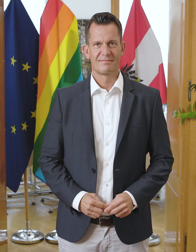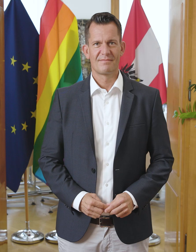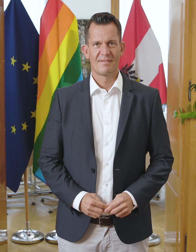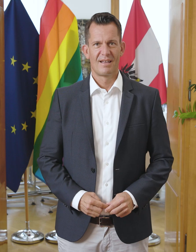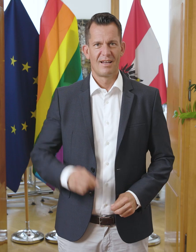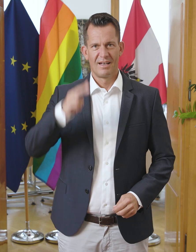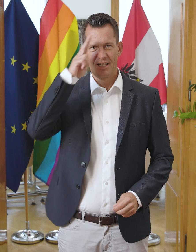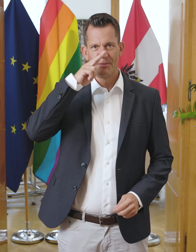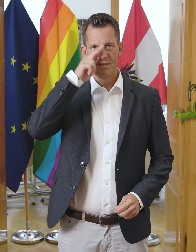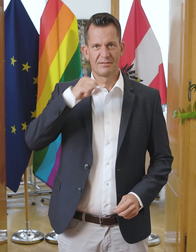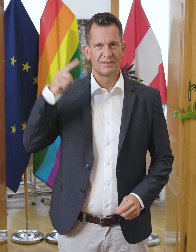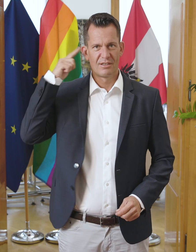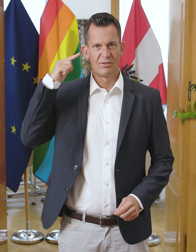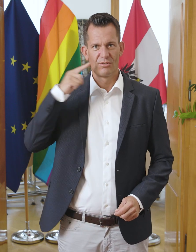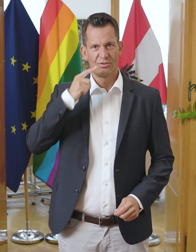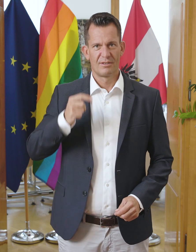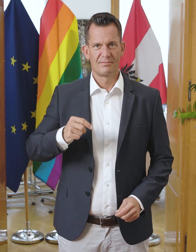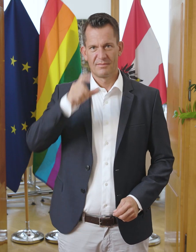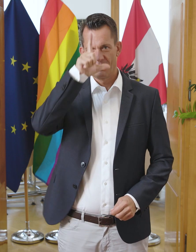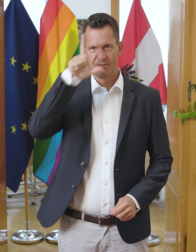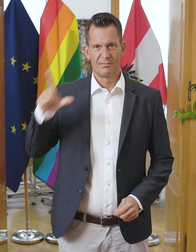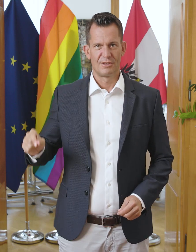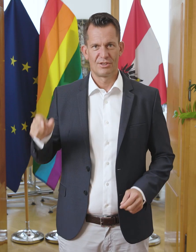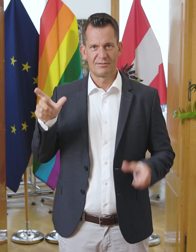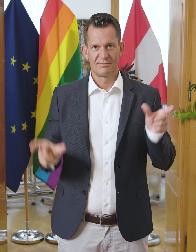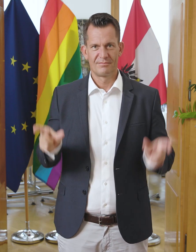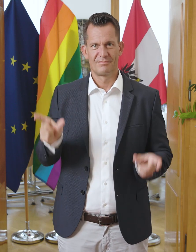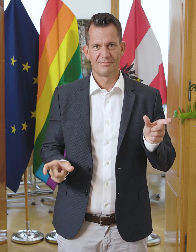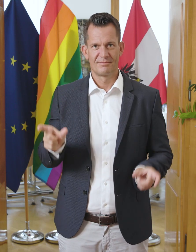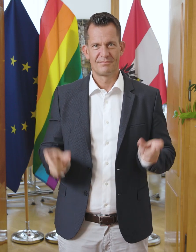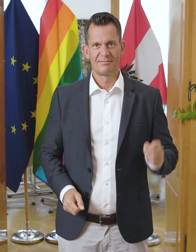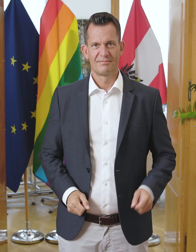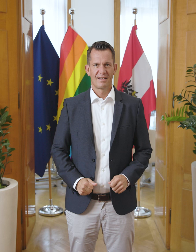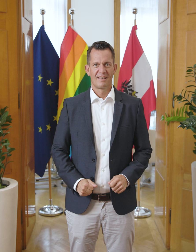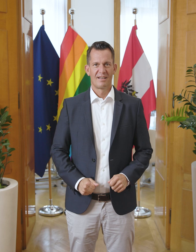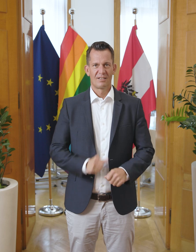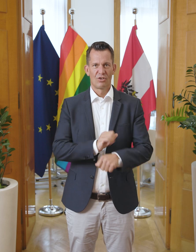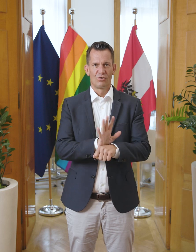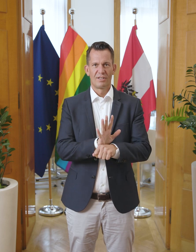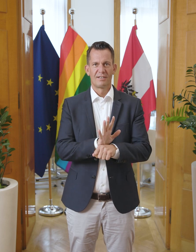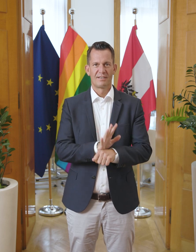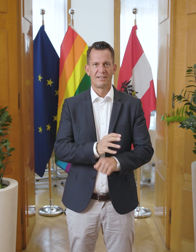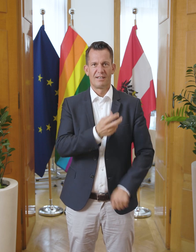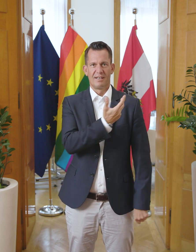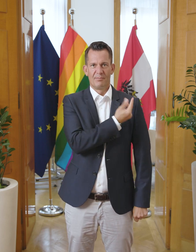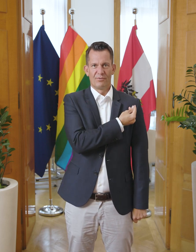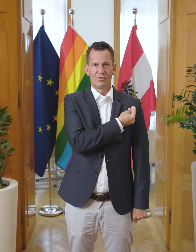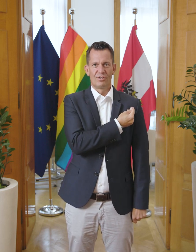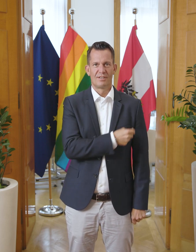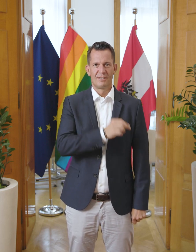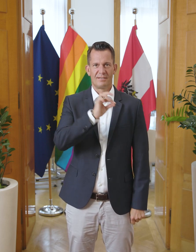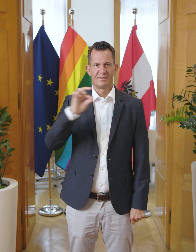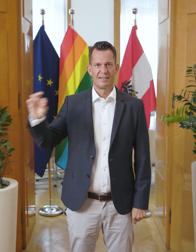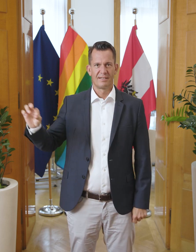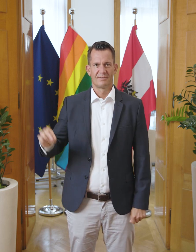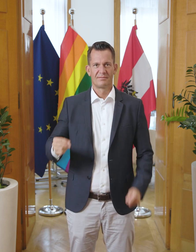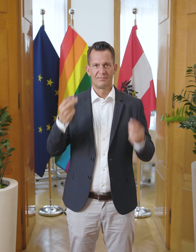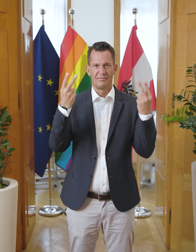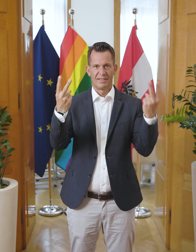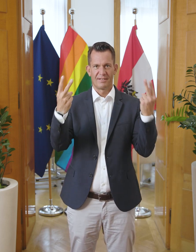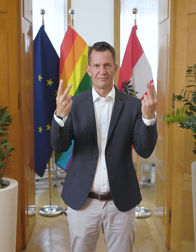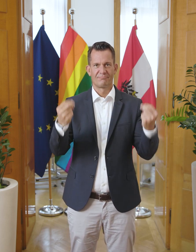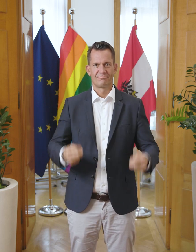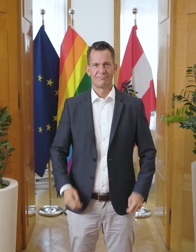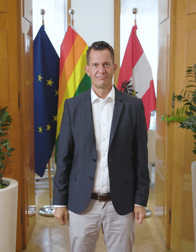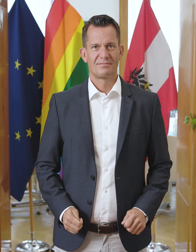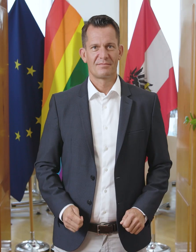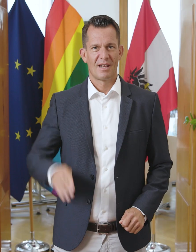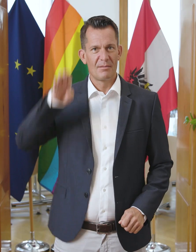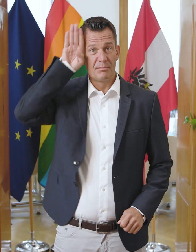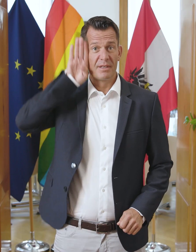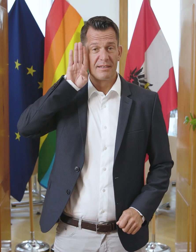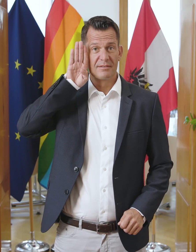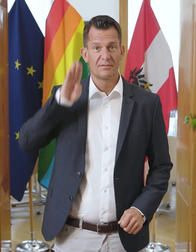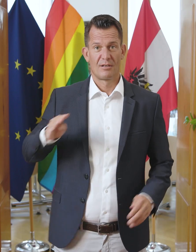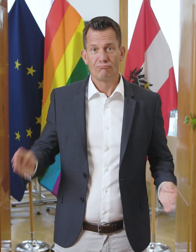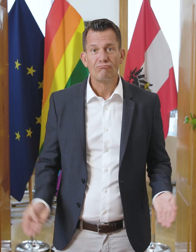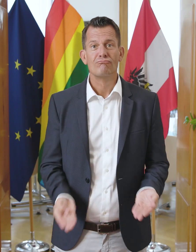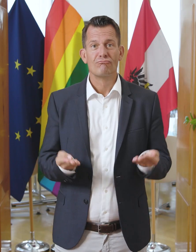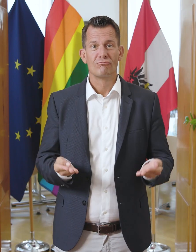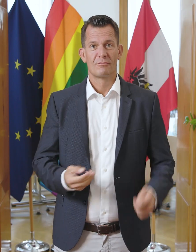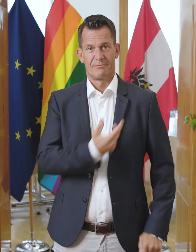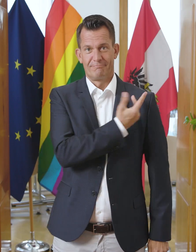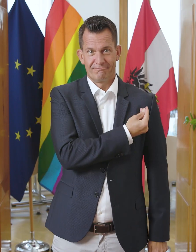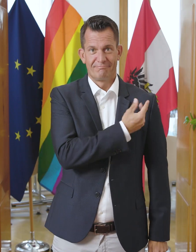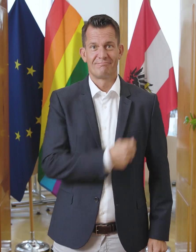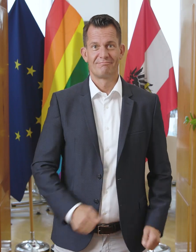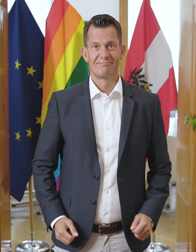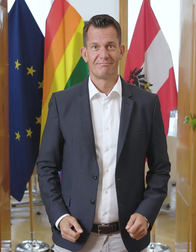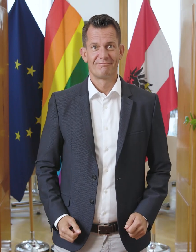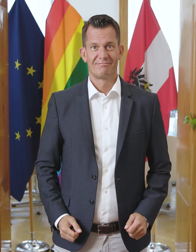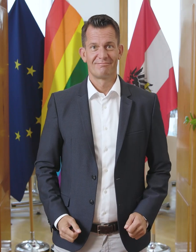Liebe gehörlose Menschen, die Corona-Schutzimpfung ist sehr wichtig. Bitte lassen Sie sich impfen!